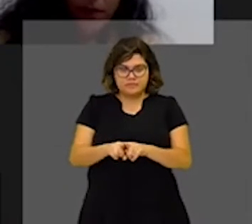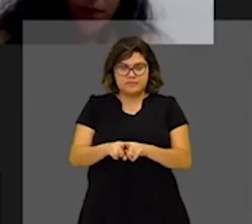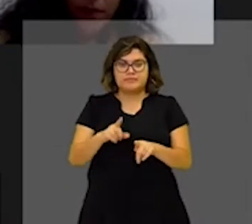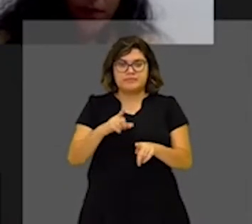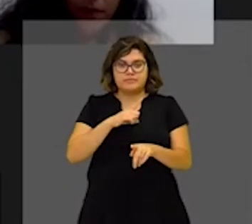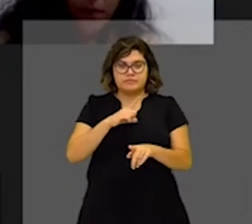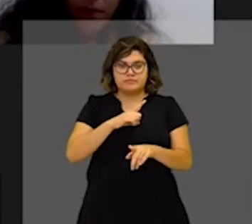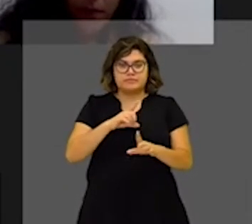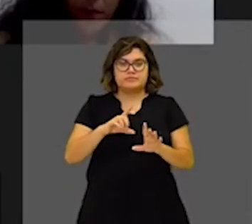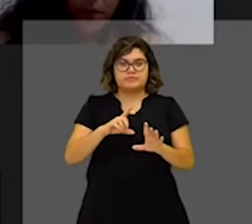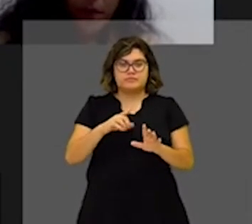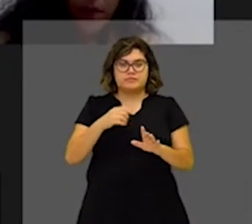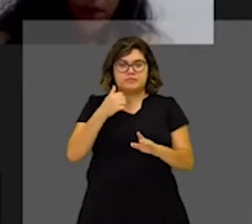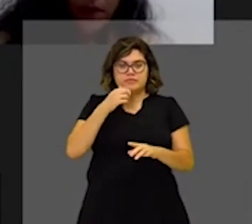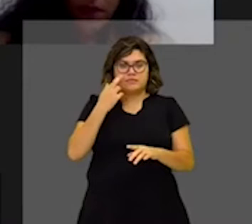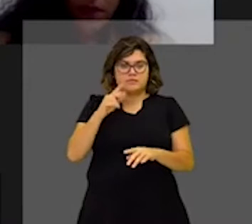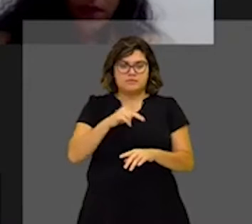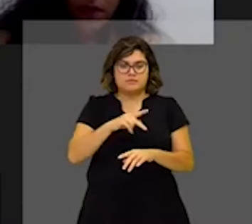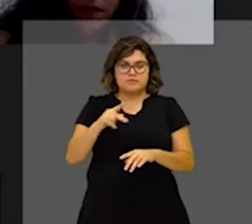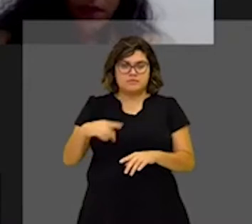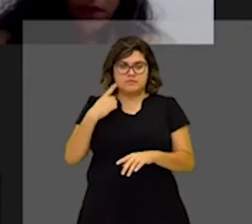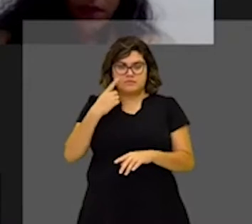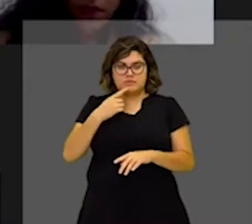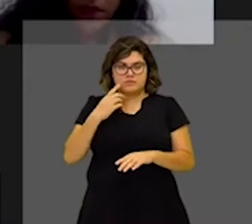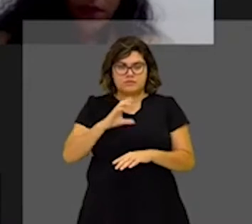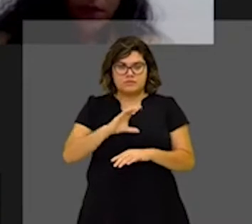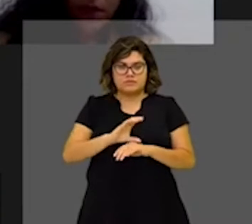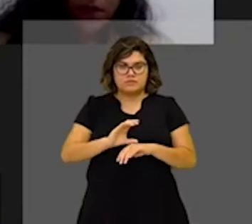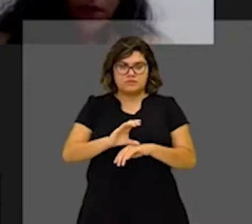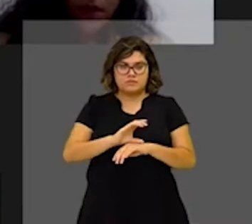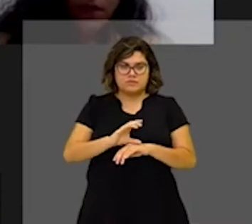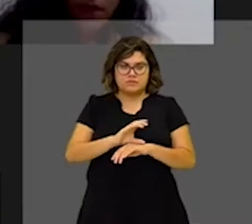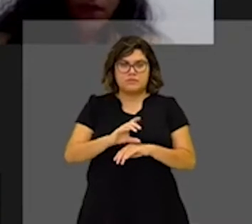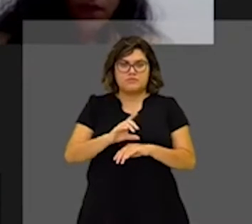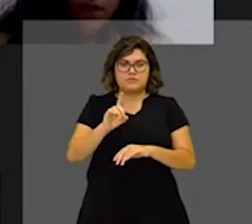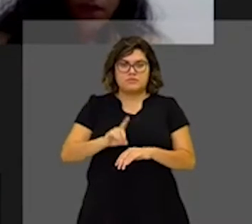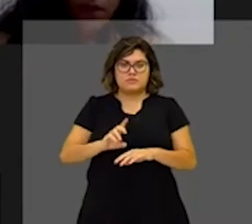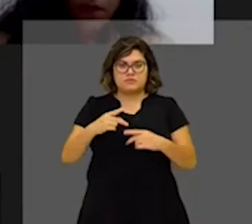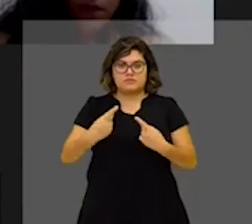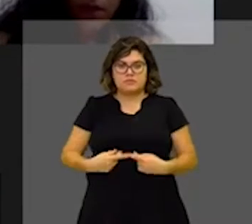humanos no centro de ensino superior do Extremo Sul da Bahia pesquisadora do Núcleo de Estudos